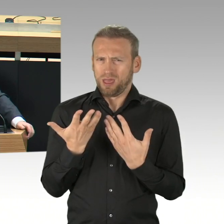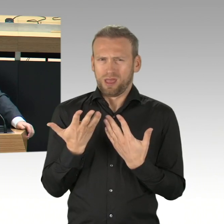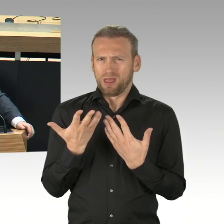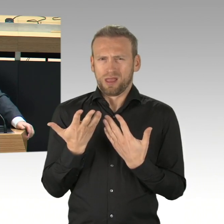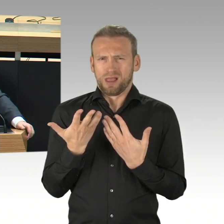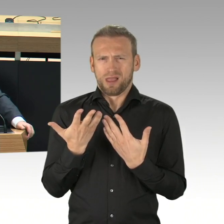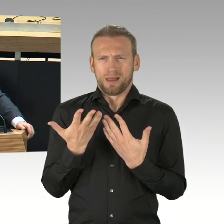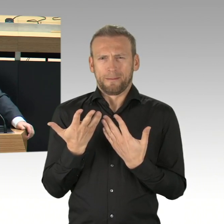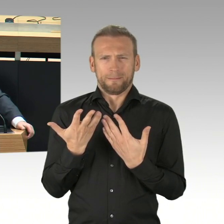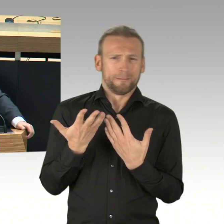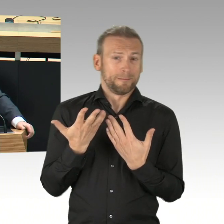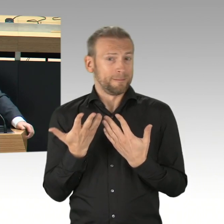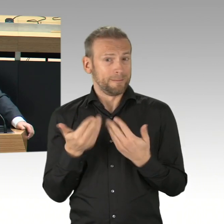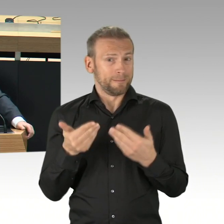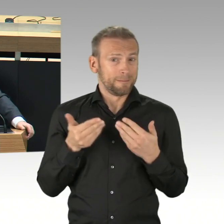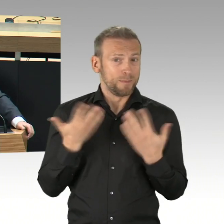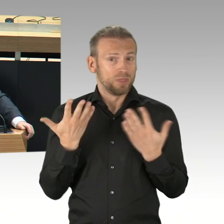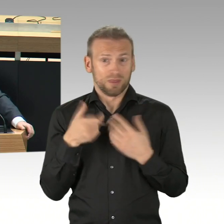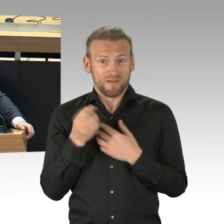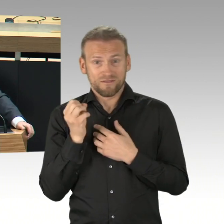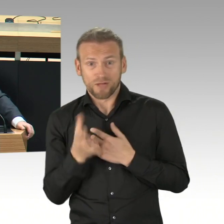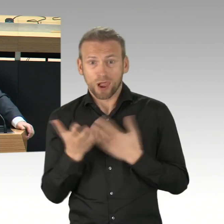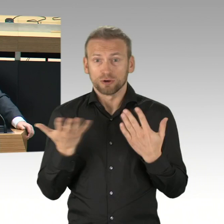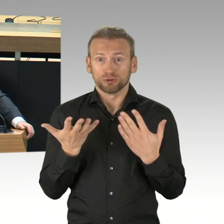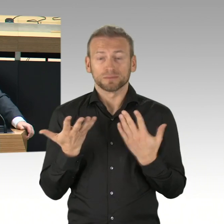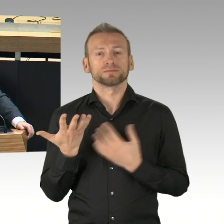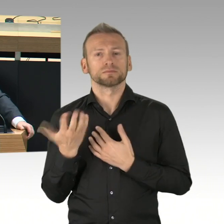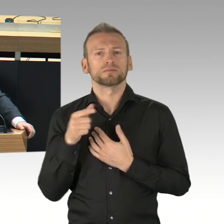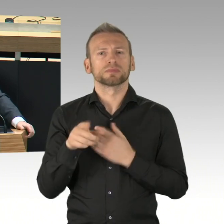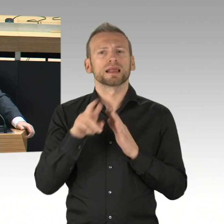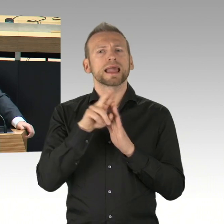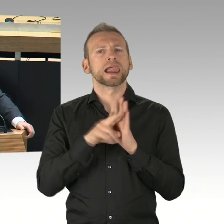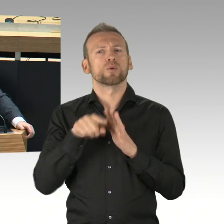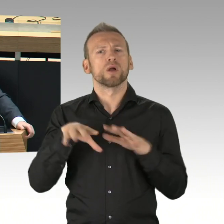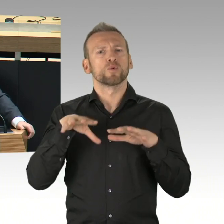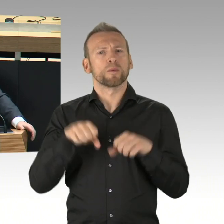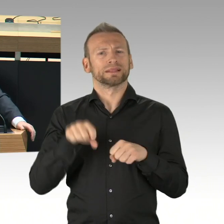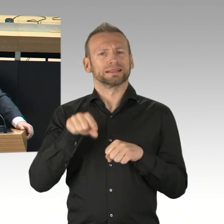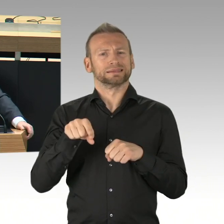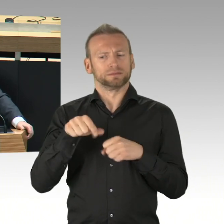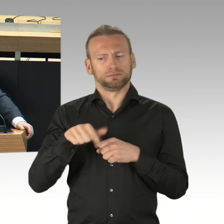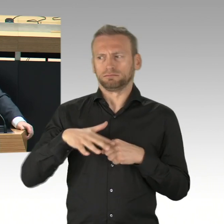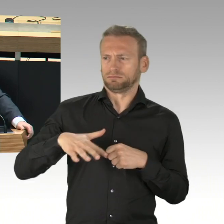Neuland ist alles, was außerhalb des Rechtsstaates ist, meine Damen und Herren. Und das ist ja hier ein gewohnter Zustand in Berlin.